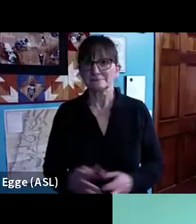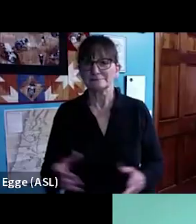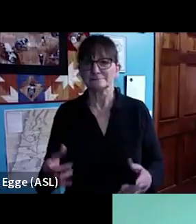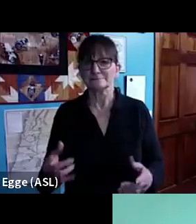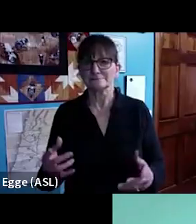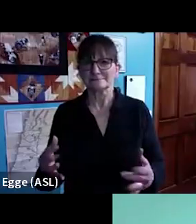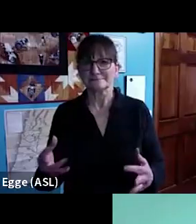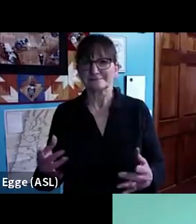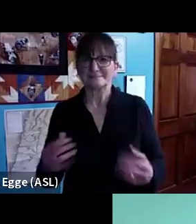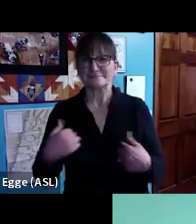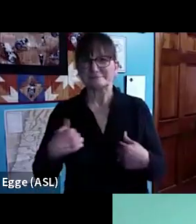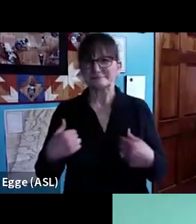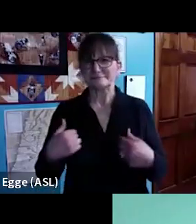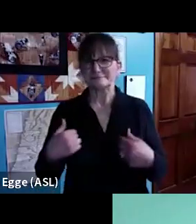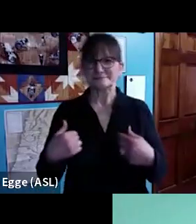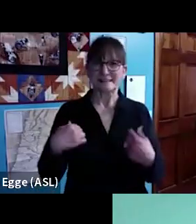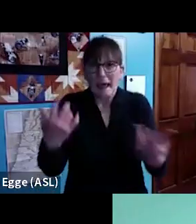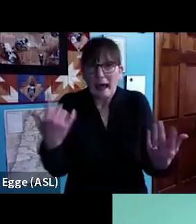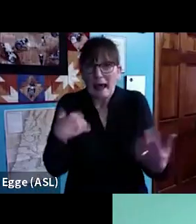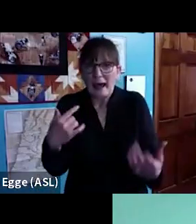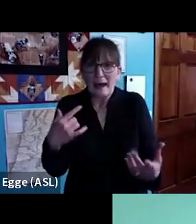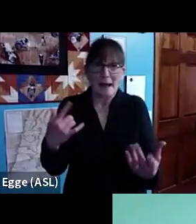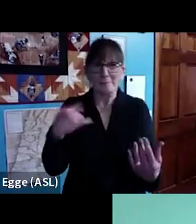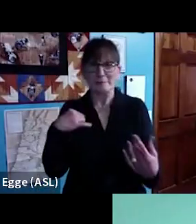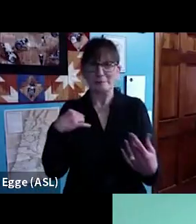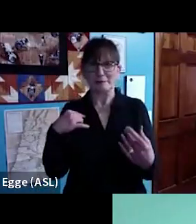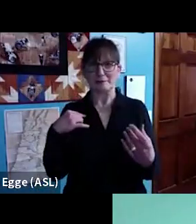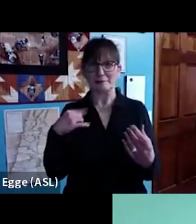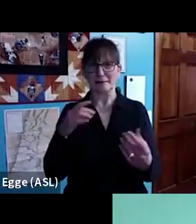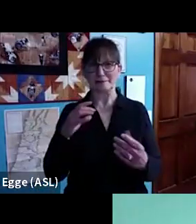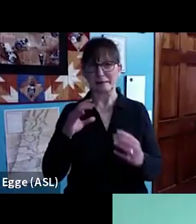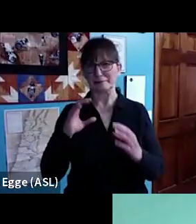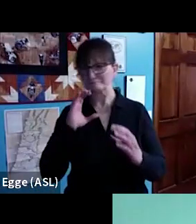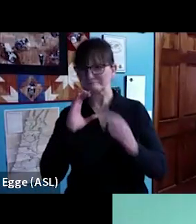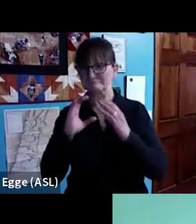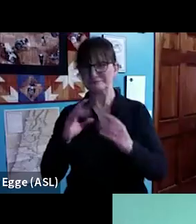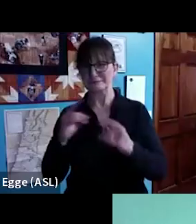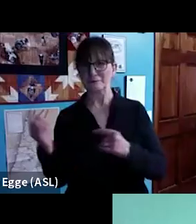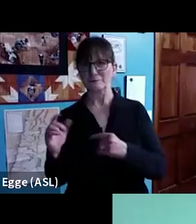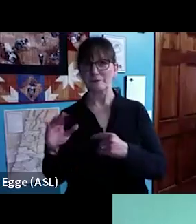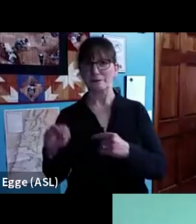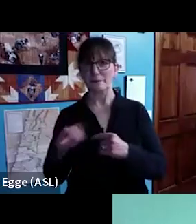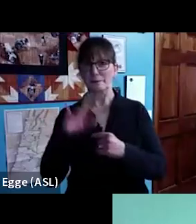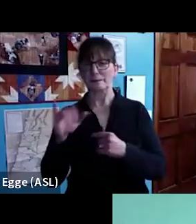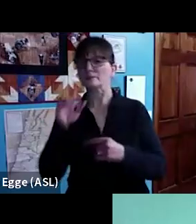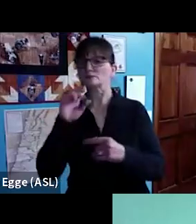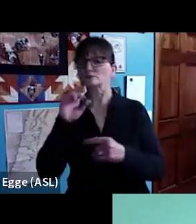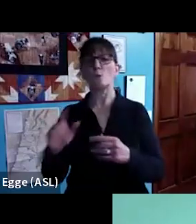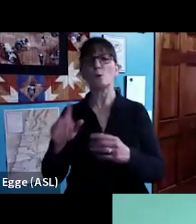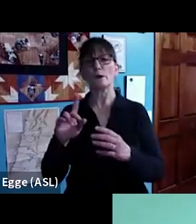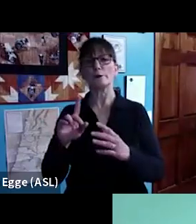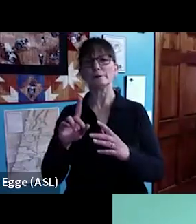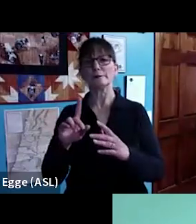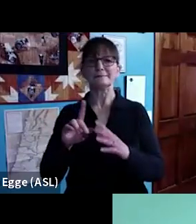De nuevo, ellos pueden mirar en el sistema y con suerte conseguir que esa persona obtenga su cuenta de Mi SSA, porque de nuevo,